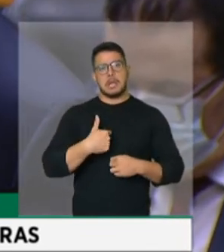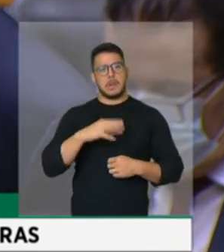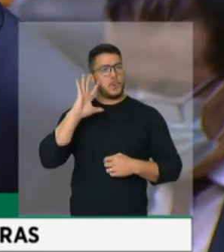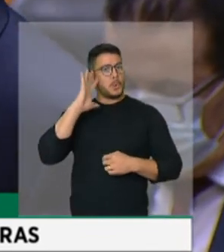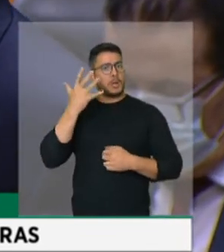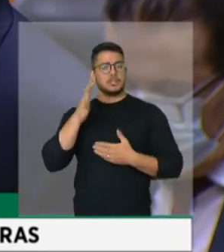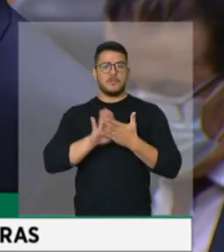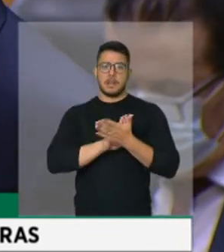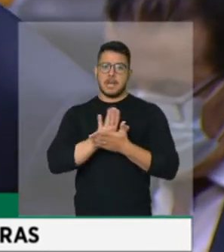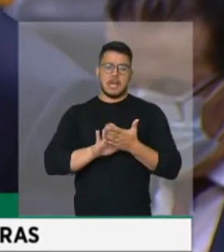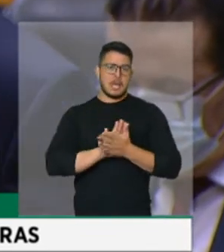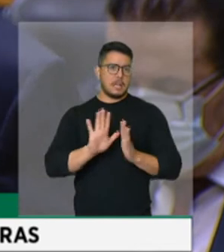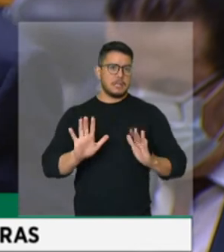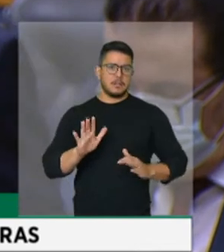NÃO TENHA VOTOS PRA APRESENTAR. ELE CITA